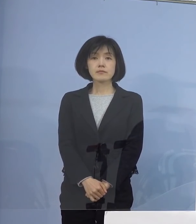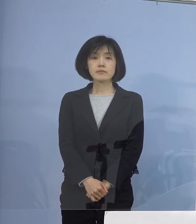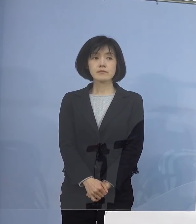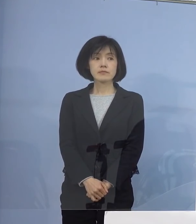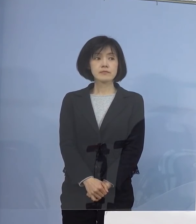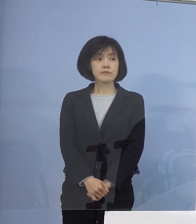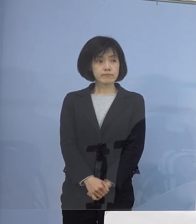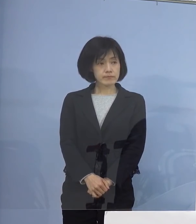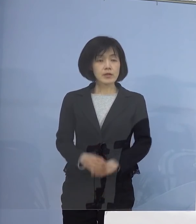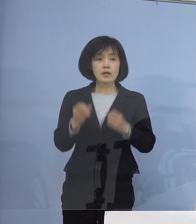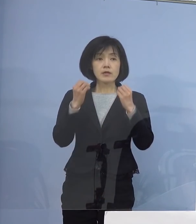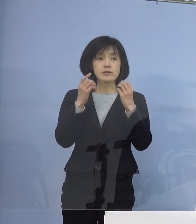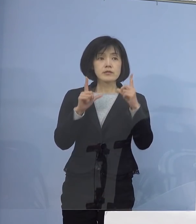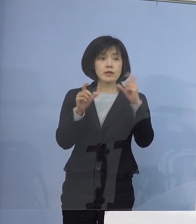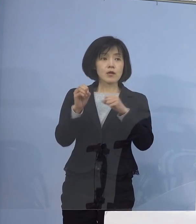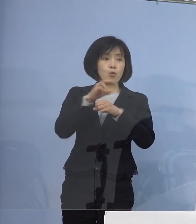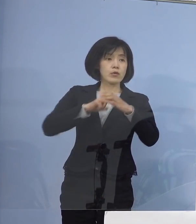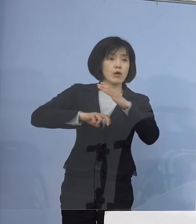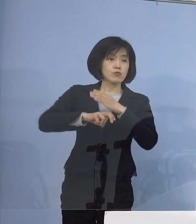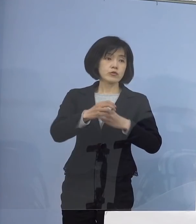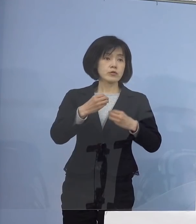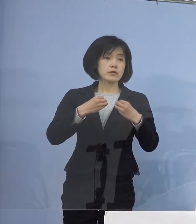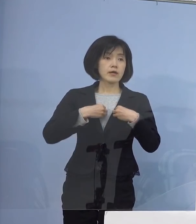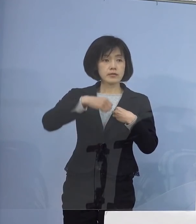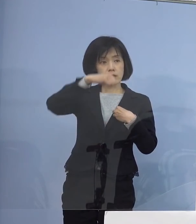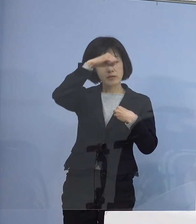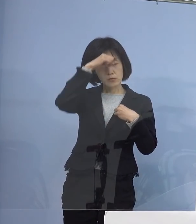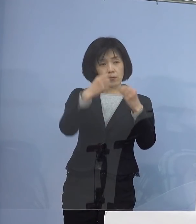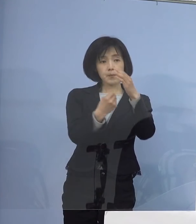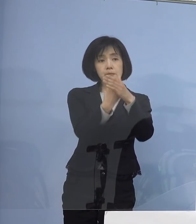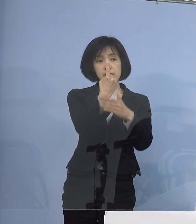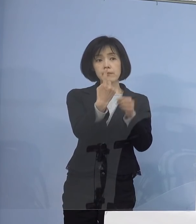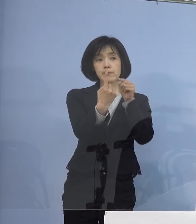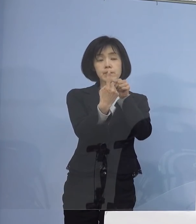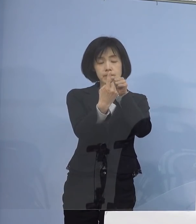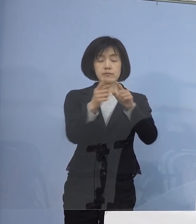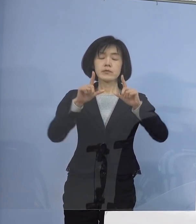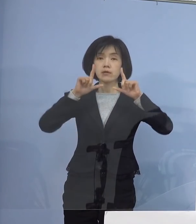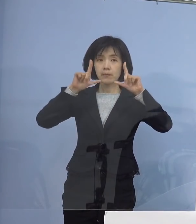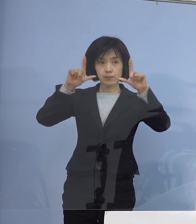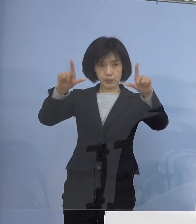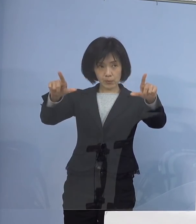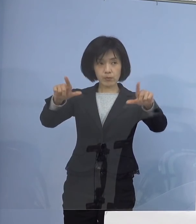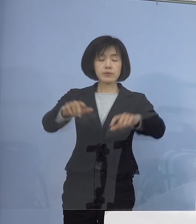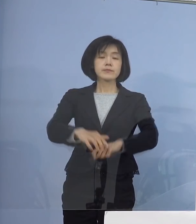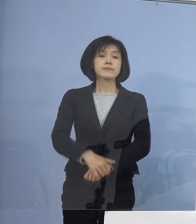それでは新型コロナウイルス感染症の発生につきまして 発表をさせていただきます